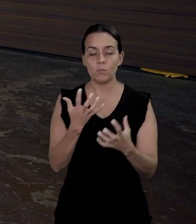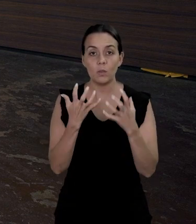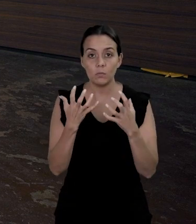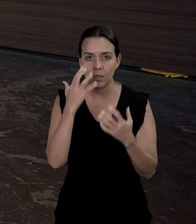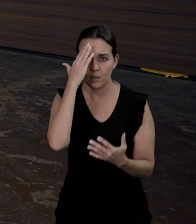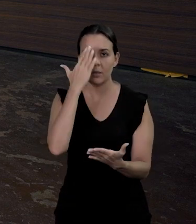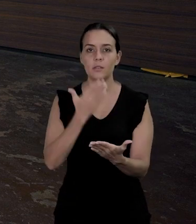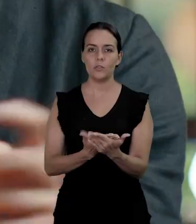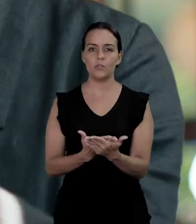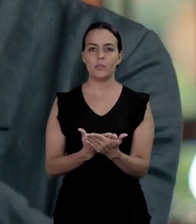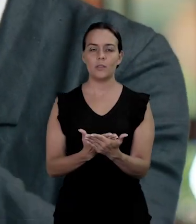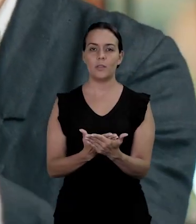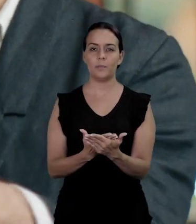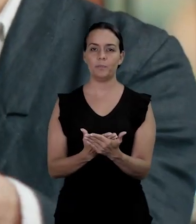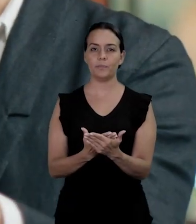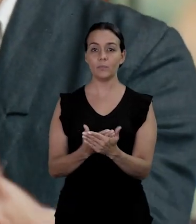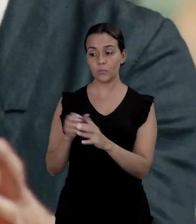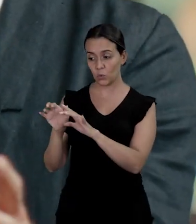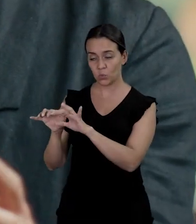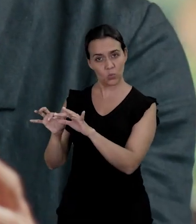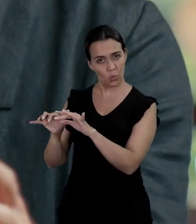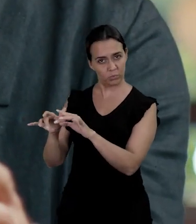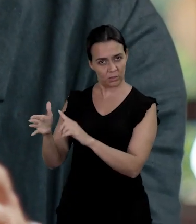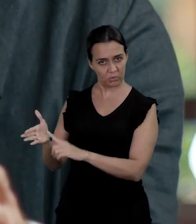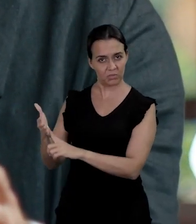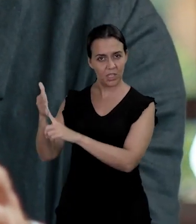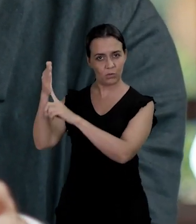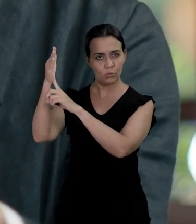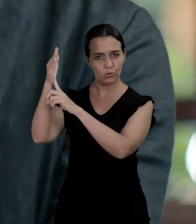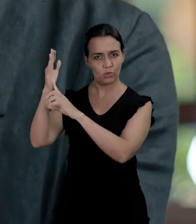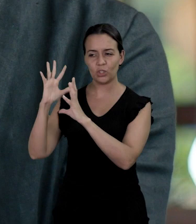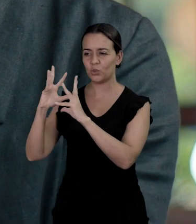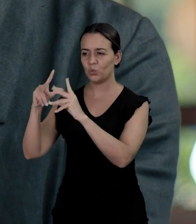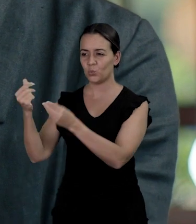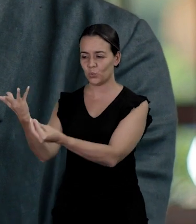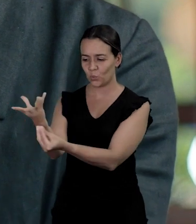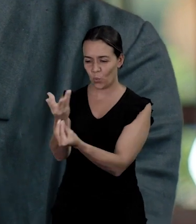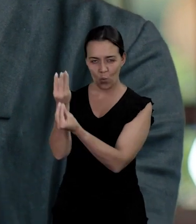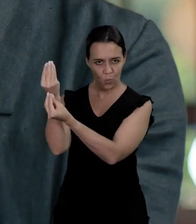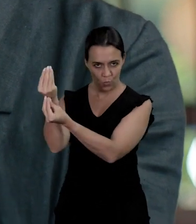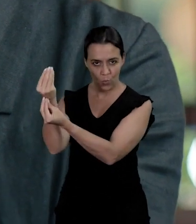os computadores fizerem arte, que a arte da mão humana,